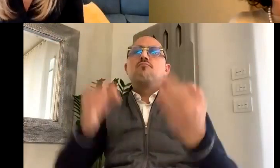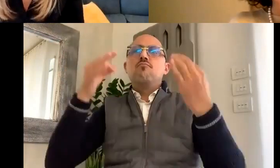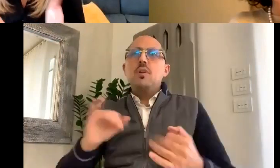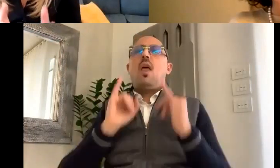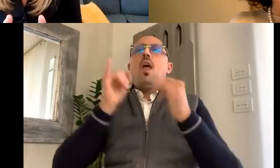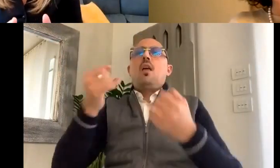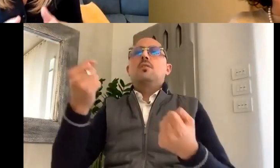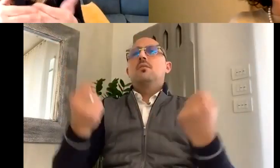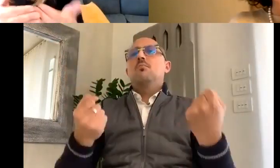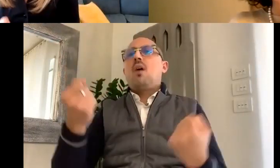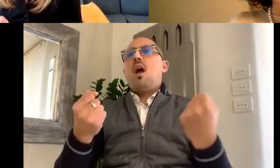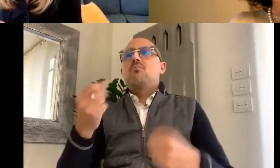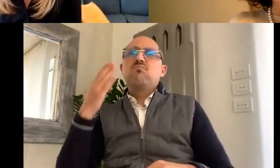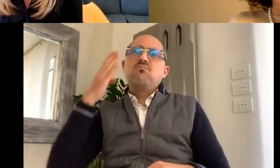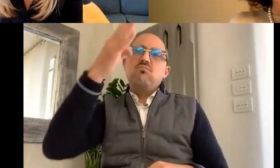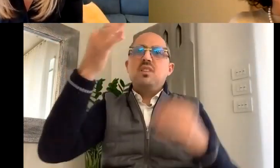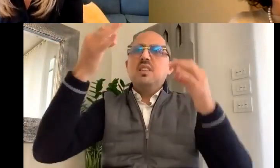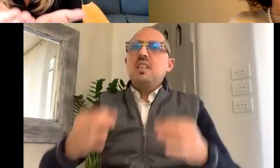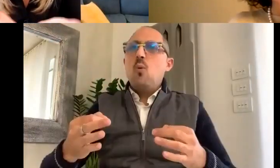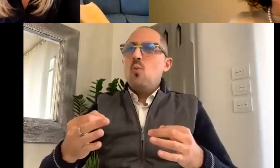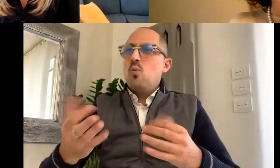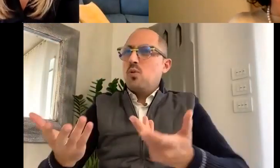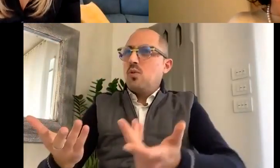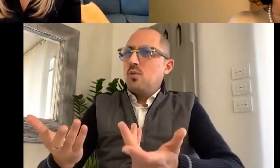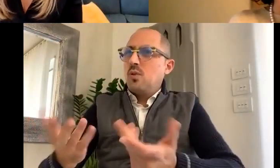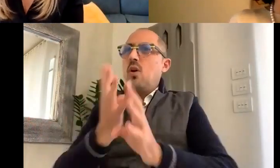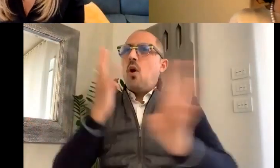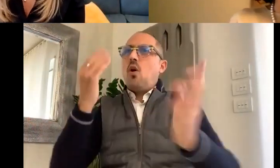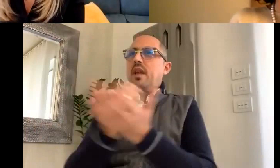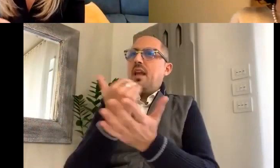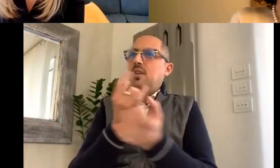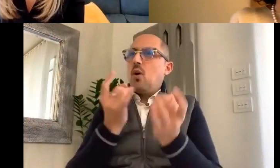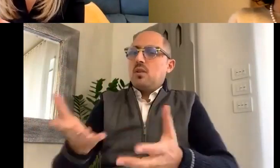Quindi è a rischio più elevato di contagio rispetto ad altre persone che hanno